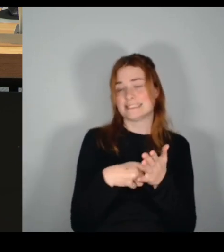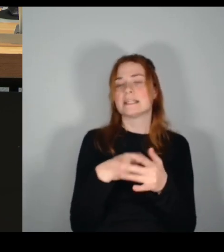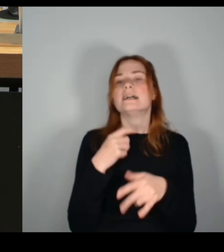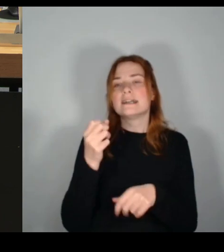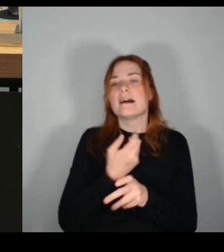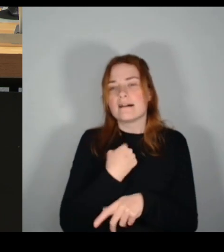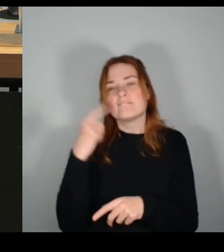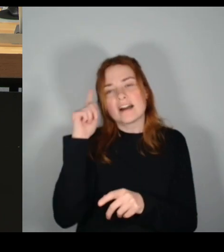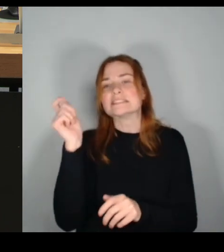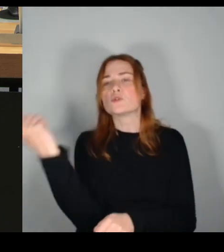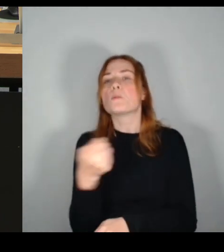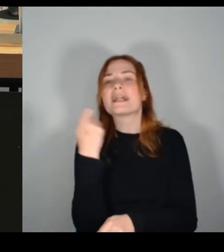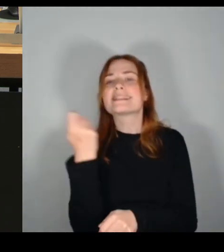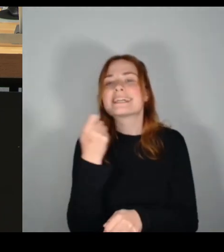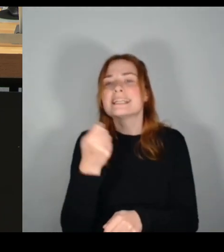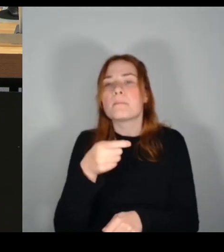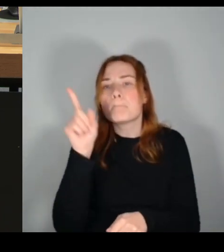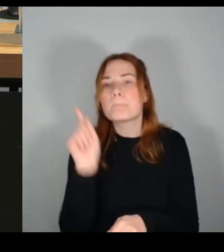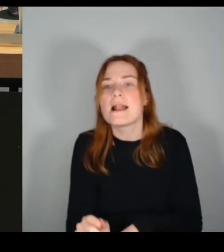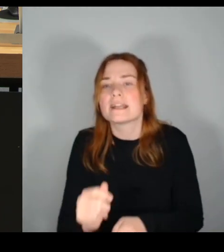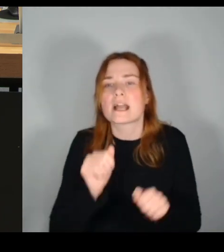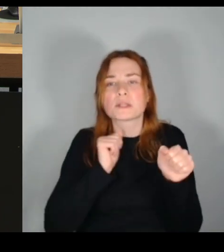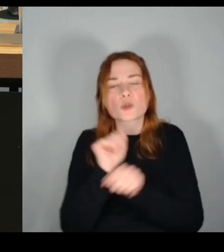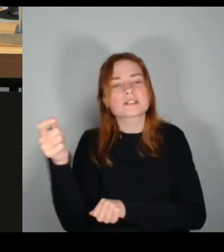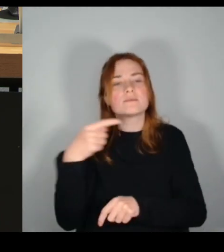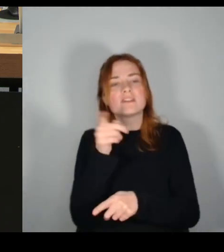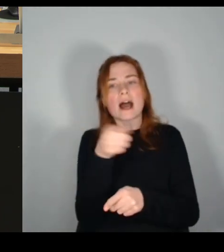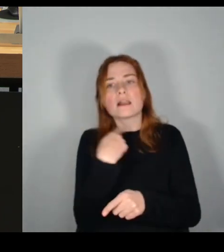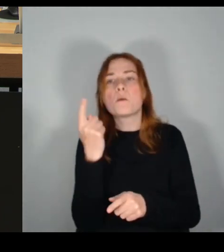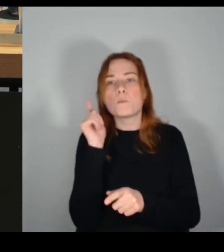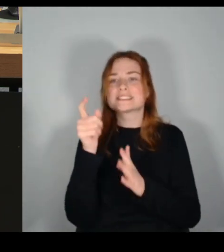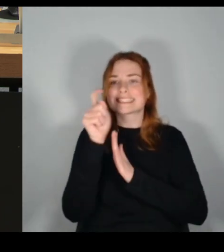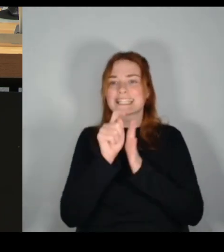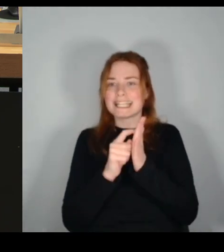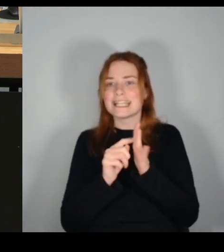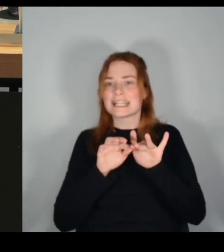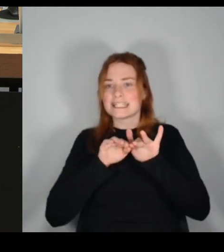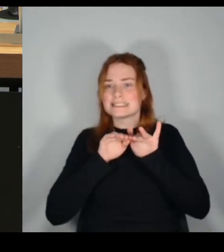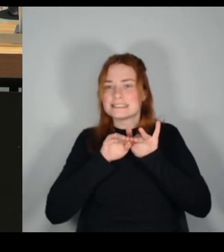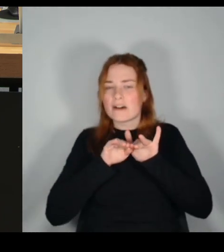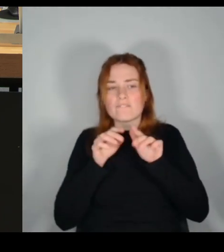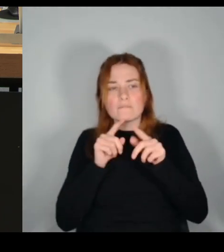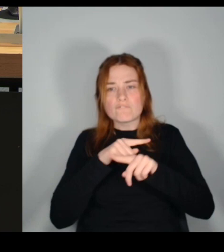Kriterien des Landeshaushaltes, wo wir an jeder anderen Stelle auch prüfen würden, sich messen lassen.